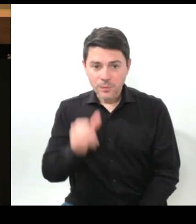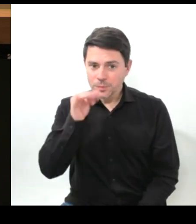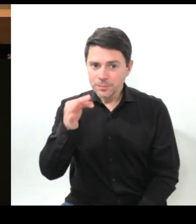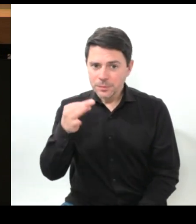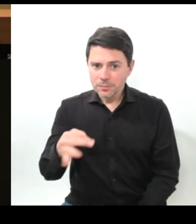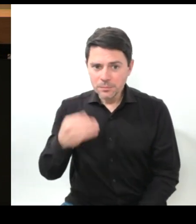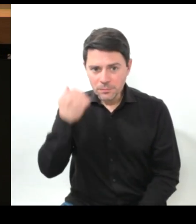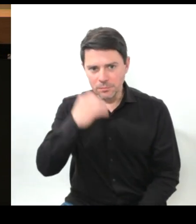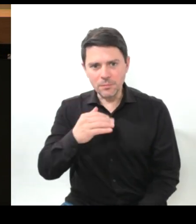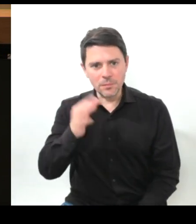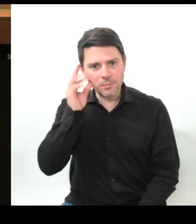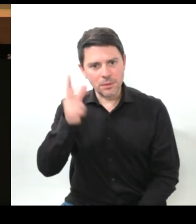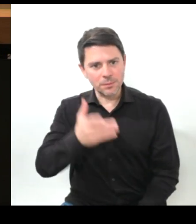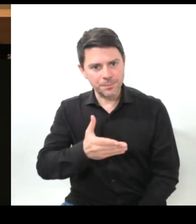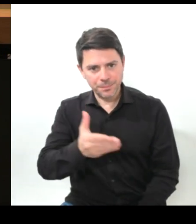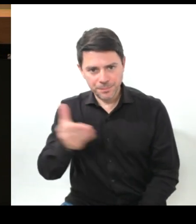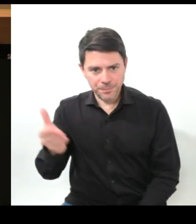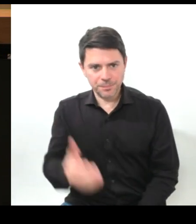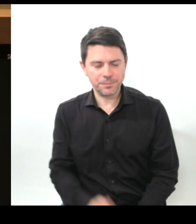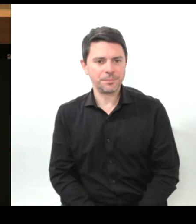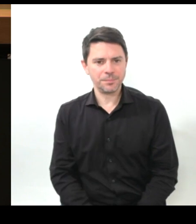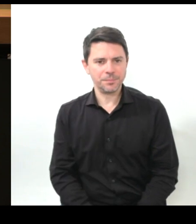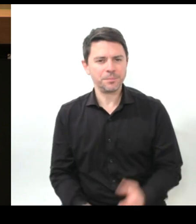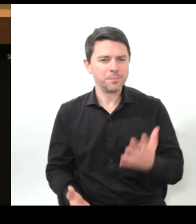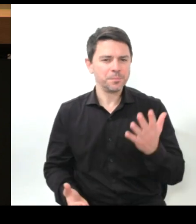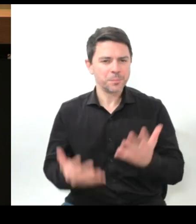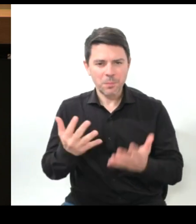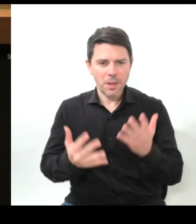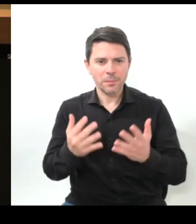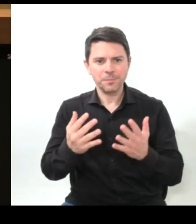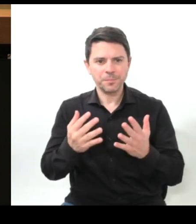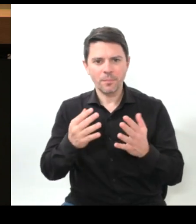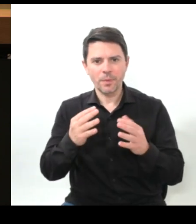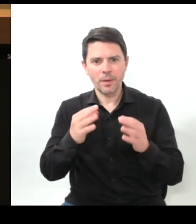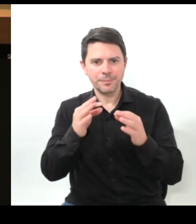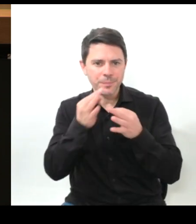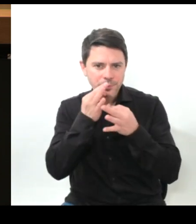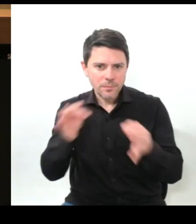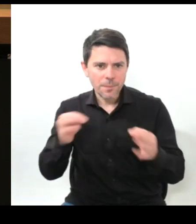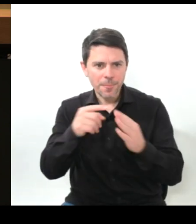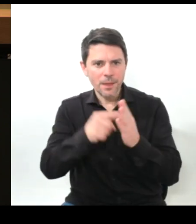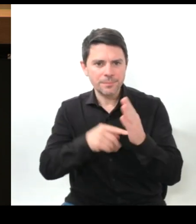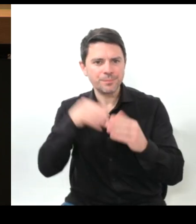Sie hat einen großen Einfluss darauf, ob eine Berufsausbildung attraktiv empfunden wird und sich junge Menschen dafür